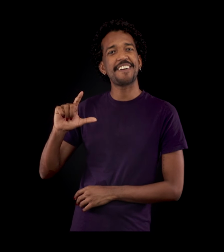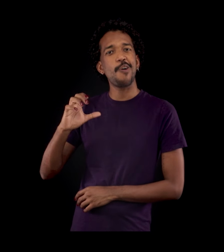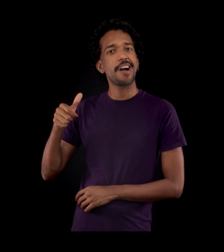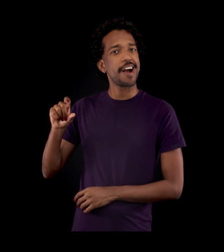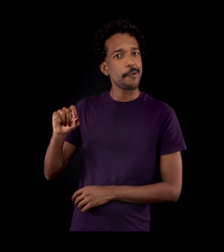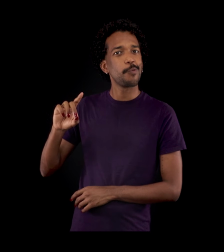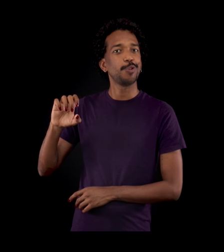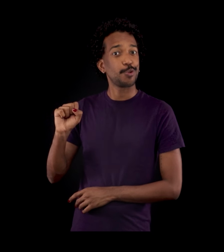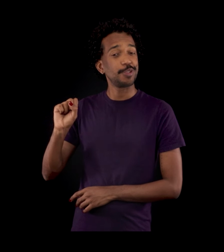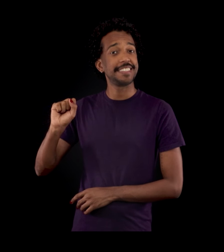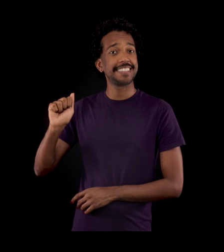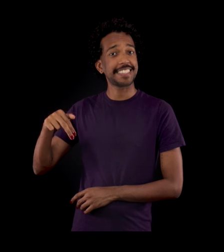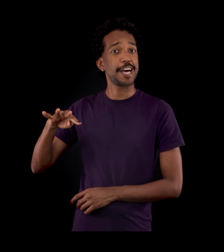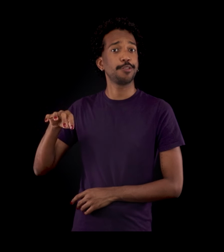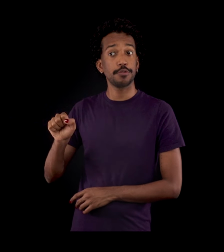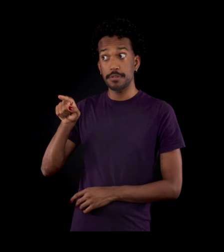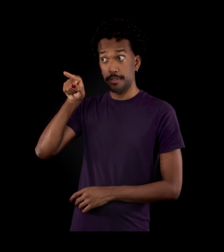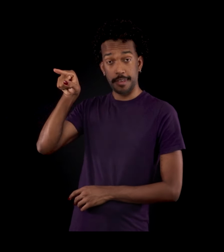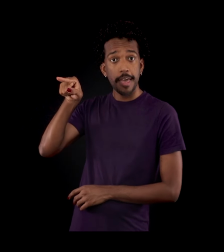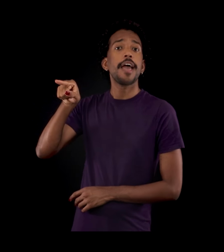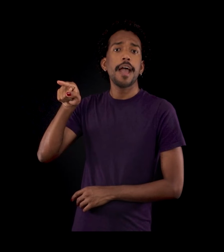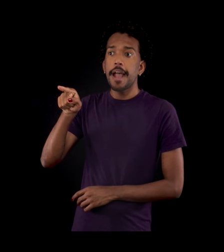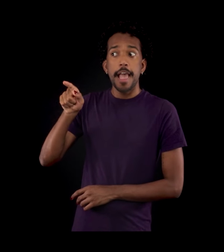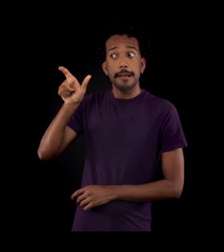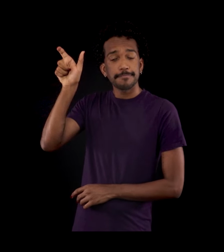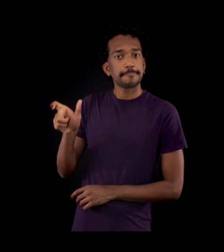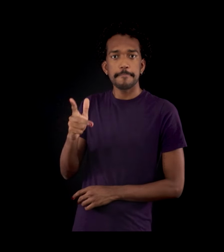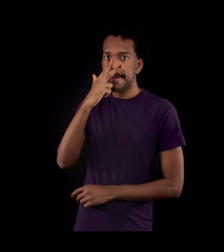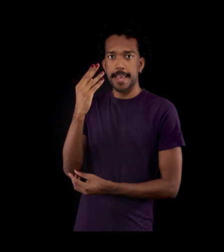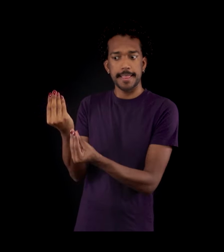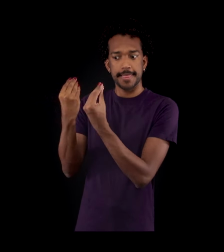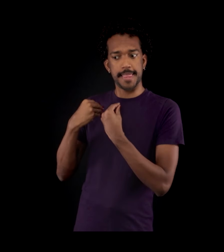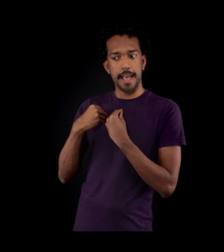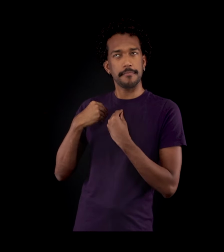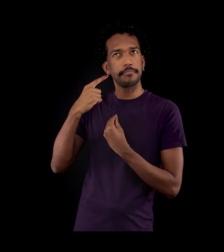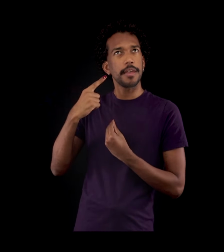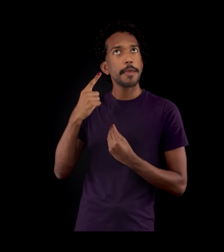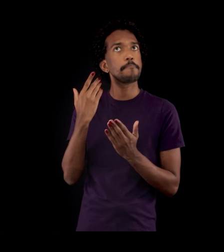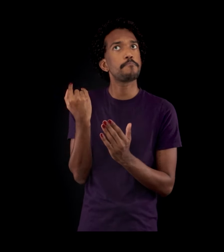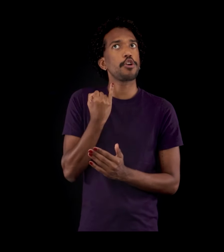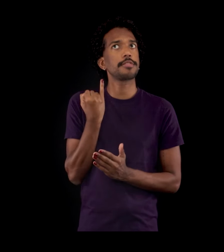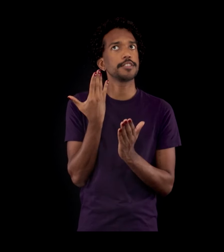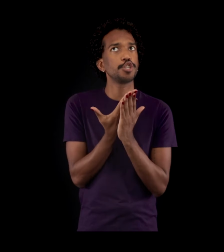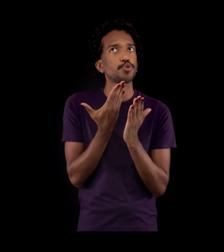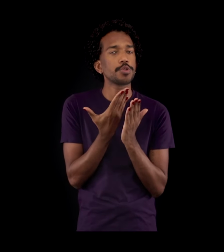porque ela é que me conscientiza a relevância de se estudar, do estudo,